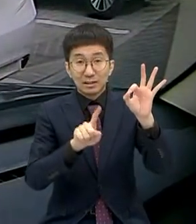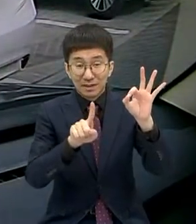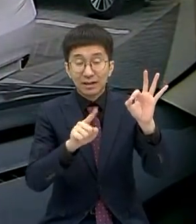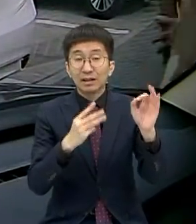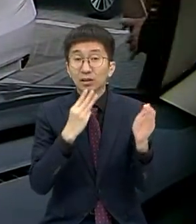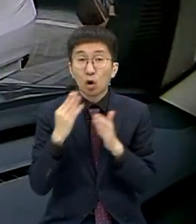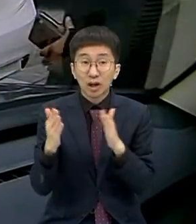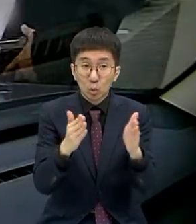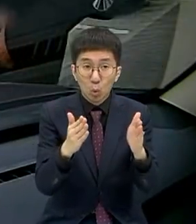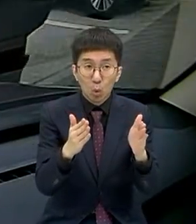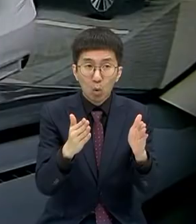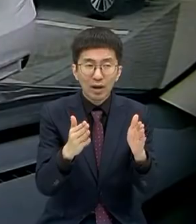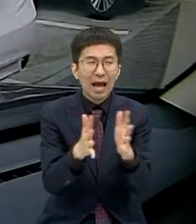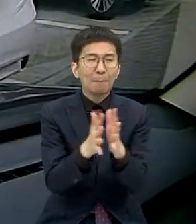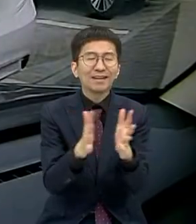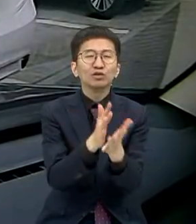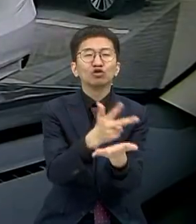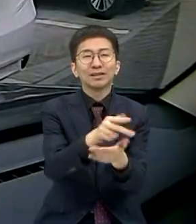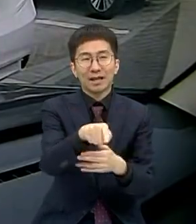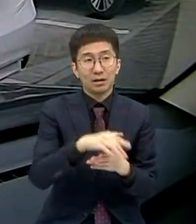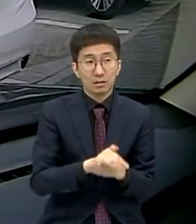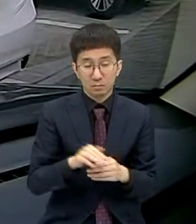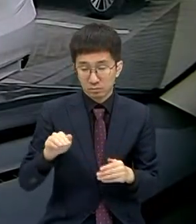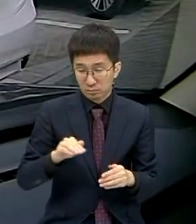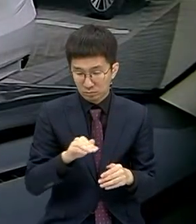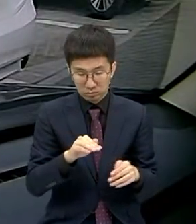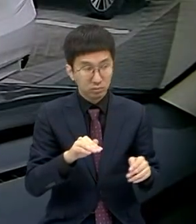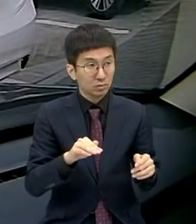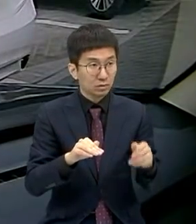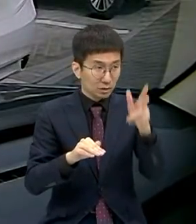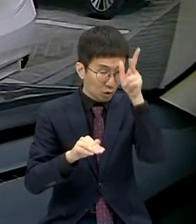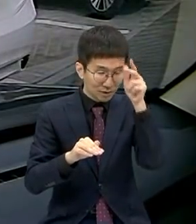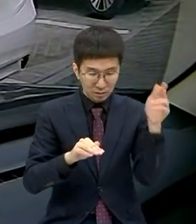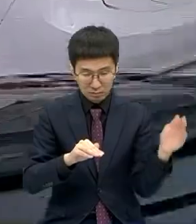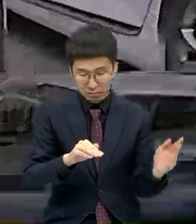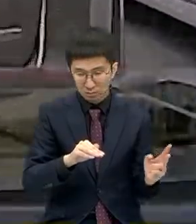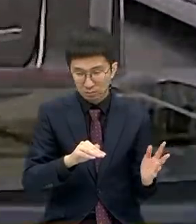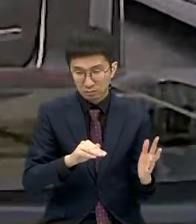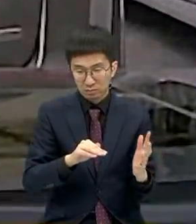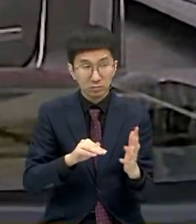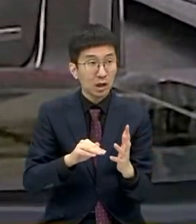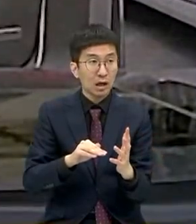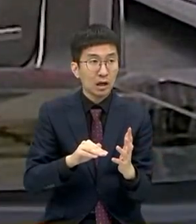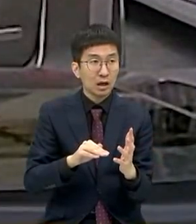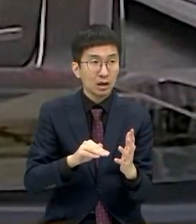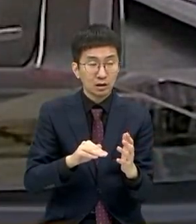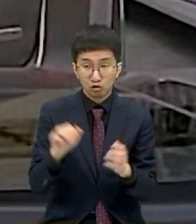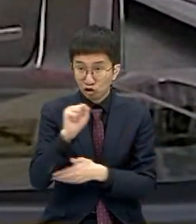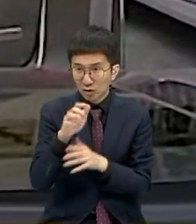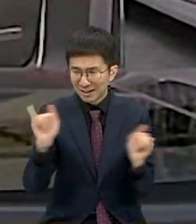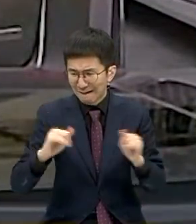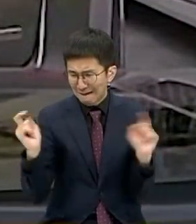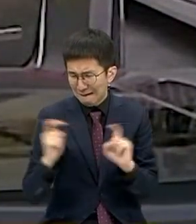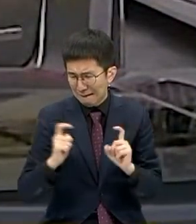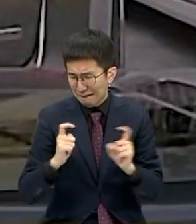차가 빠져나가는 길을 막고 형사들이 다가갑니다. 형사들은 운전자와 한창 실랑이를 벌입니다.